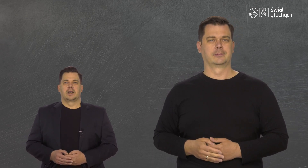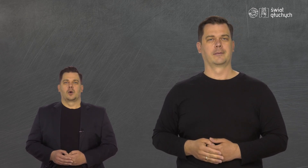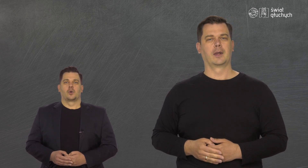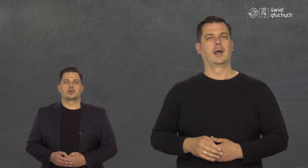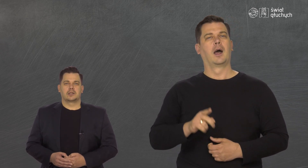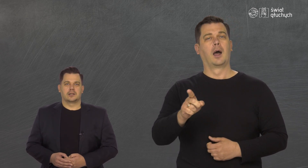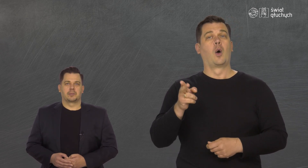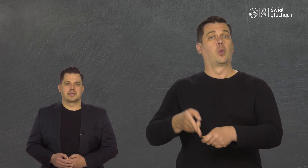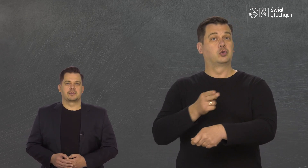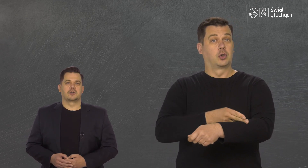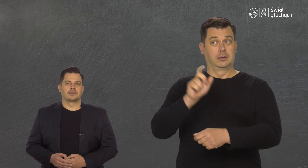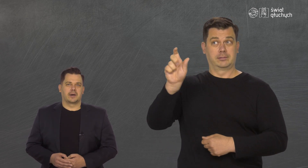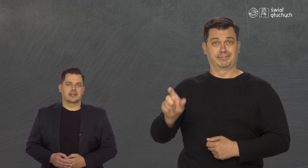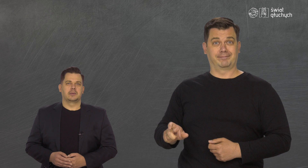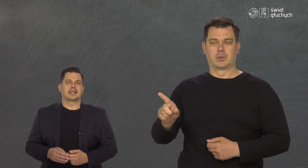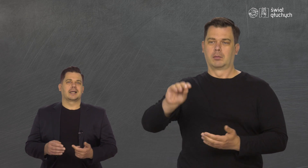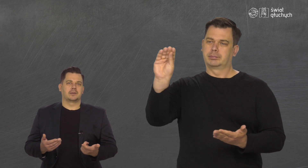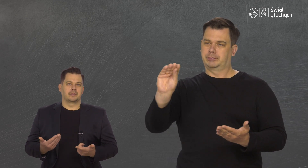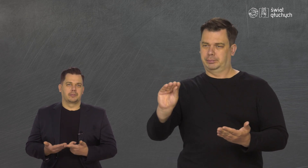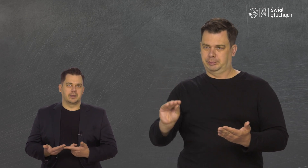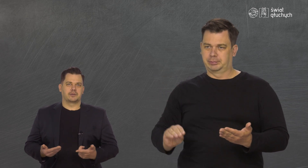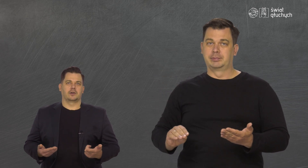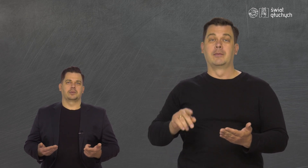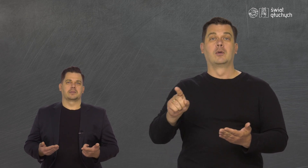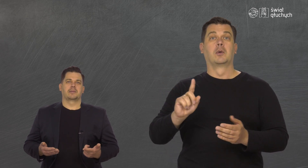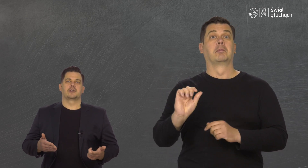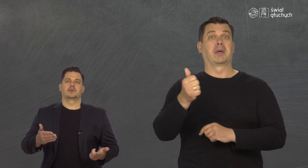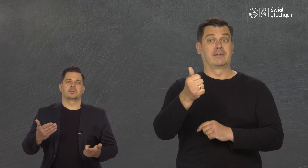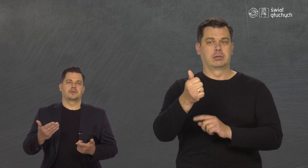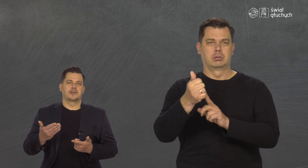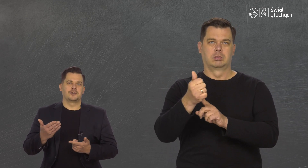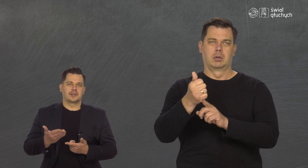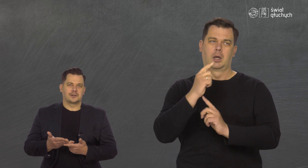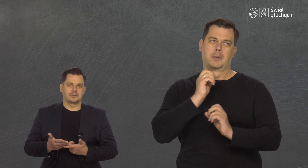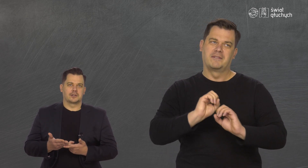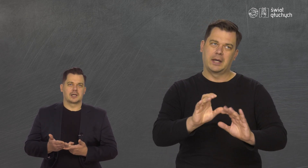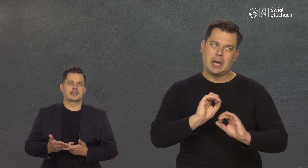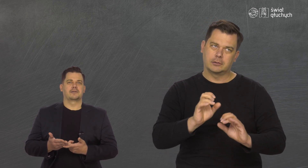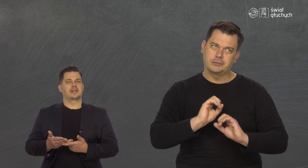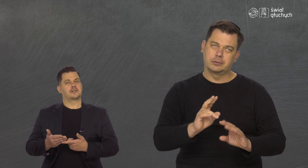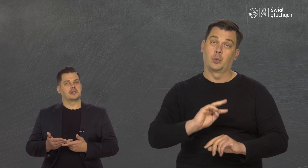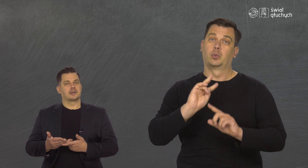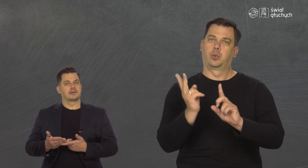Urzędnik poza przygotowaniem i nadaniem pierwszego pisma, będzie musiał poświęcić dodatkowy czas na wyjaśnienia,